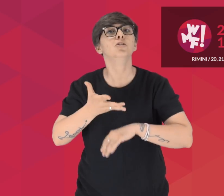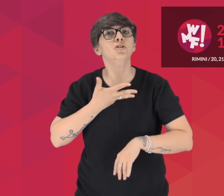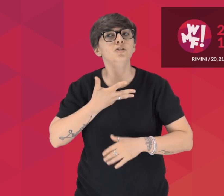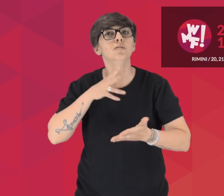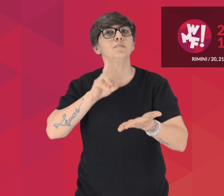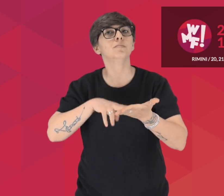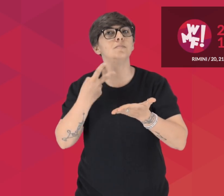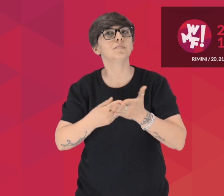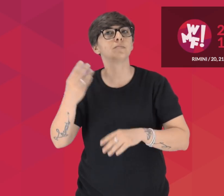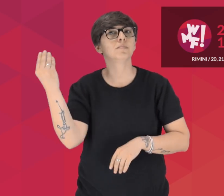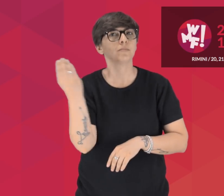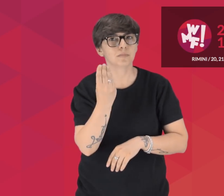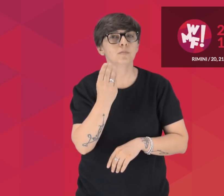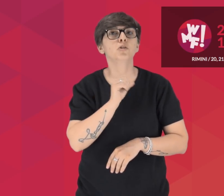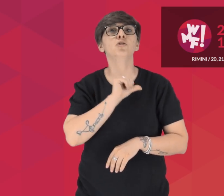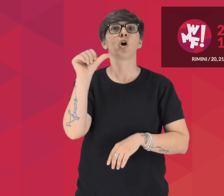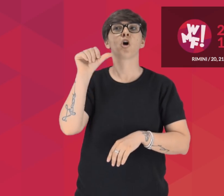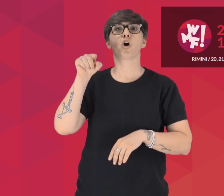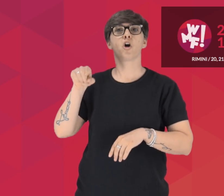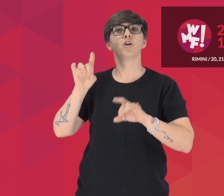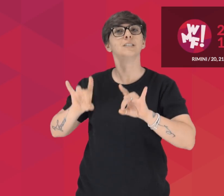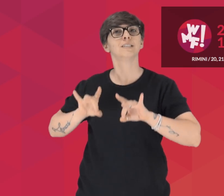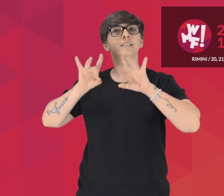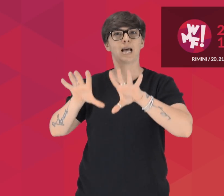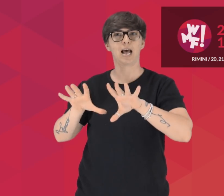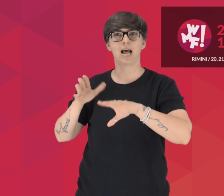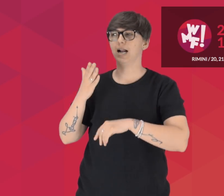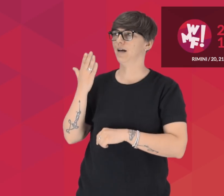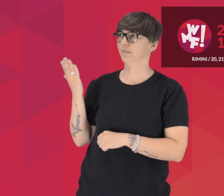Durante i tre giorni saranno resi accessibili grazie al servizio di interpretariato LIS gli interventi sul palco principali: